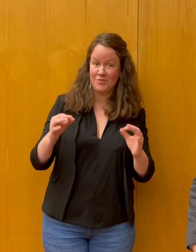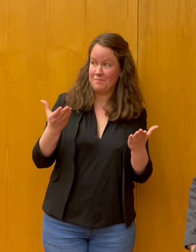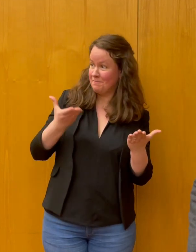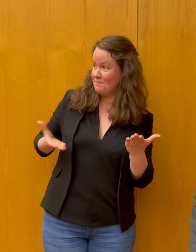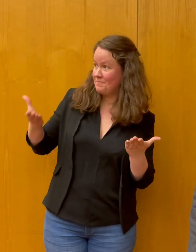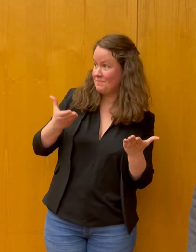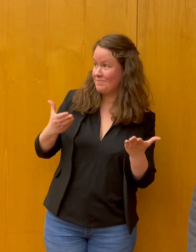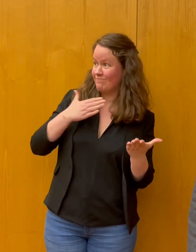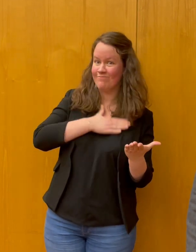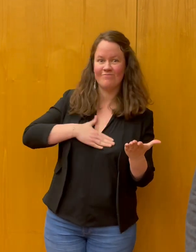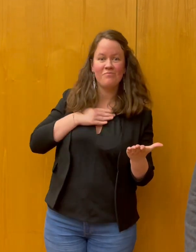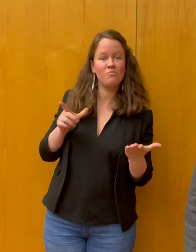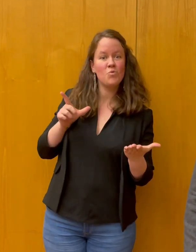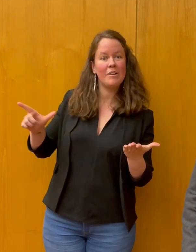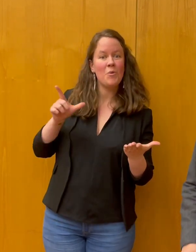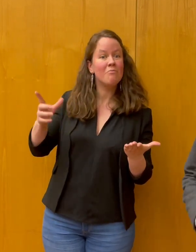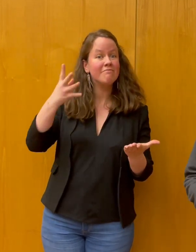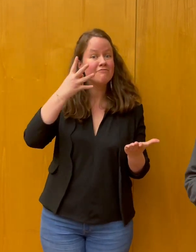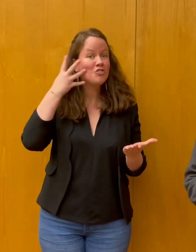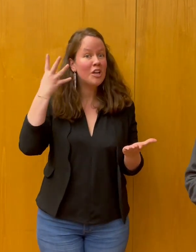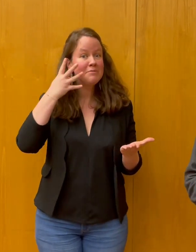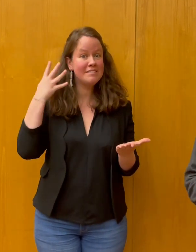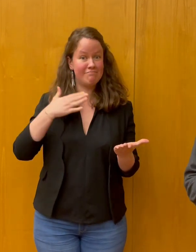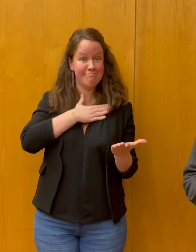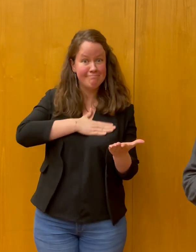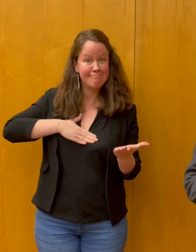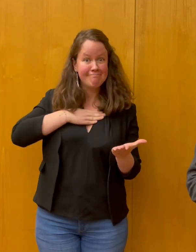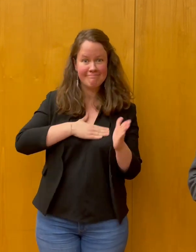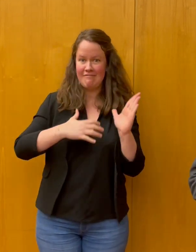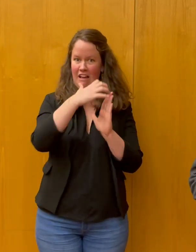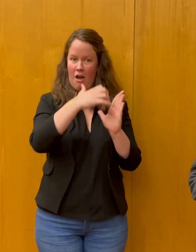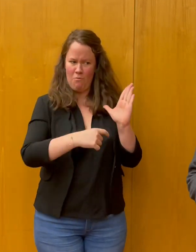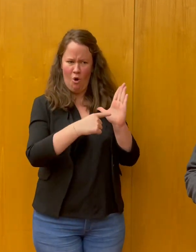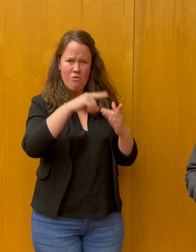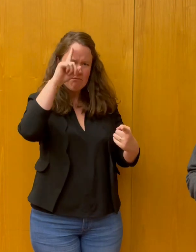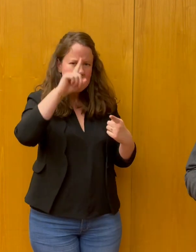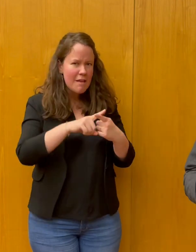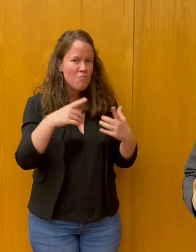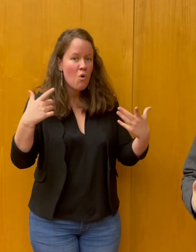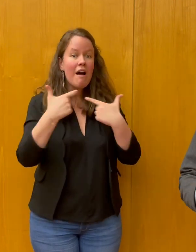remis avec Jérémie ce rapport consacré à l’accessibilité téléphonique universelle.